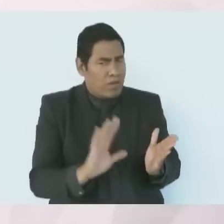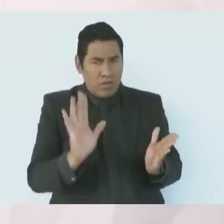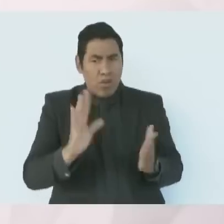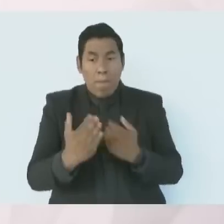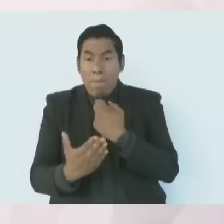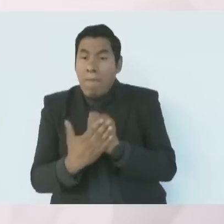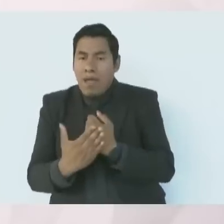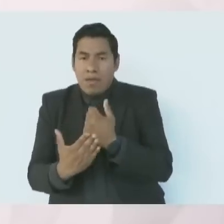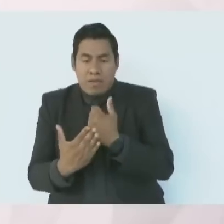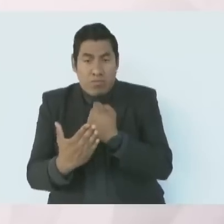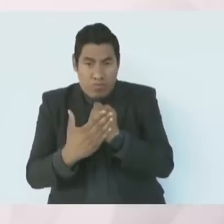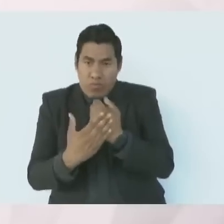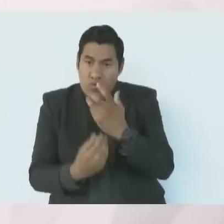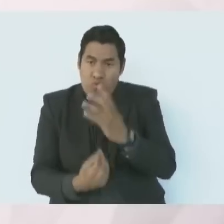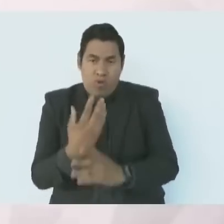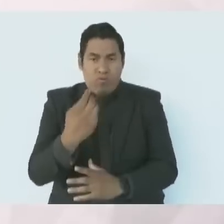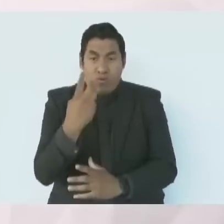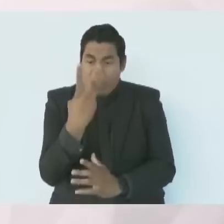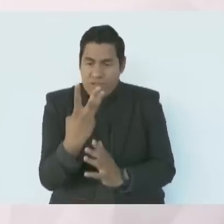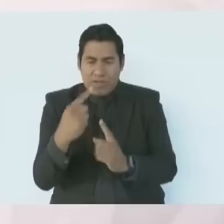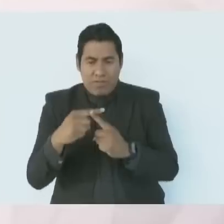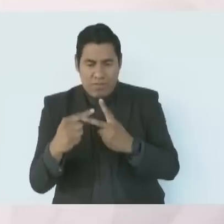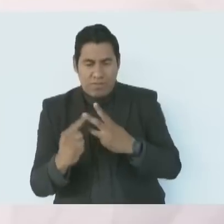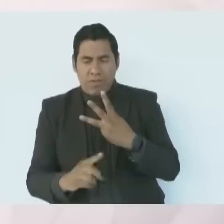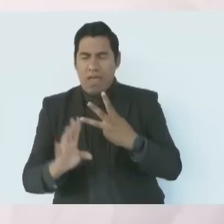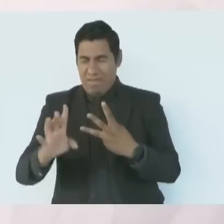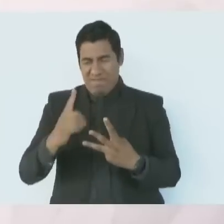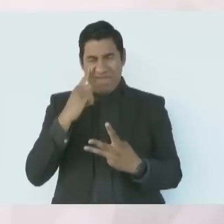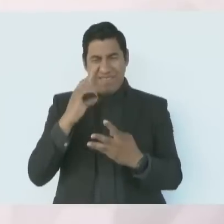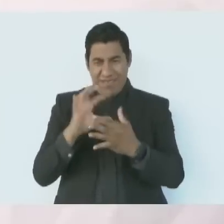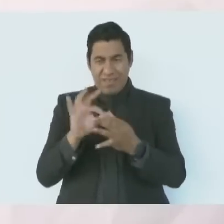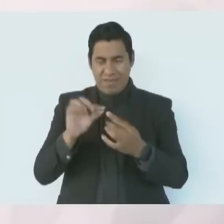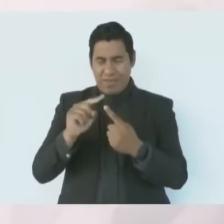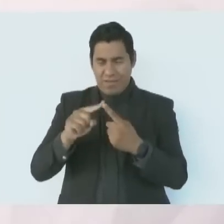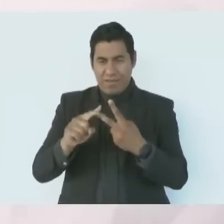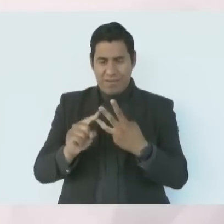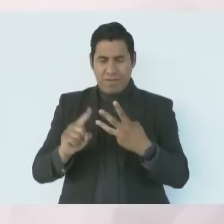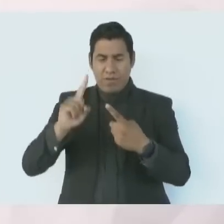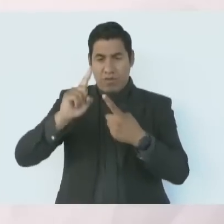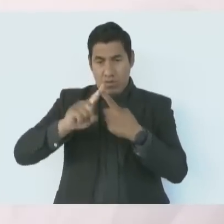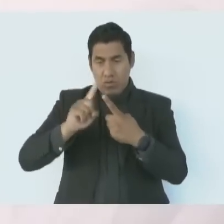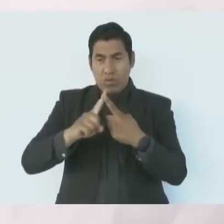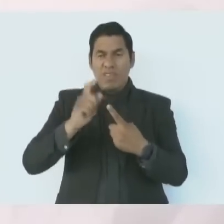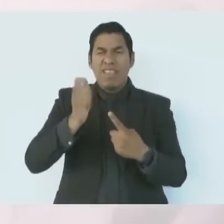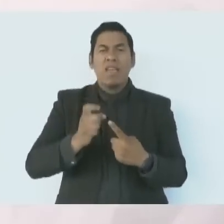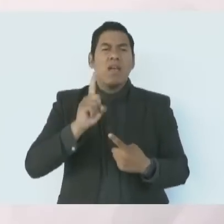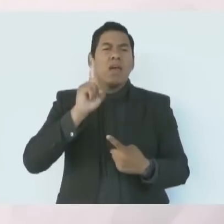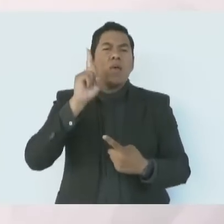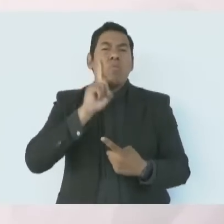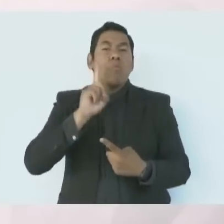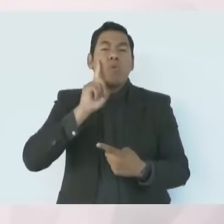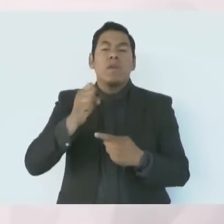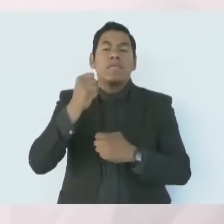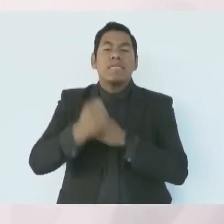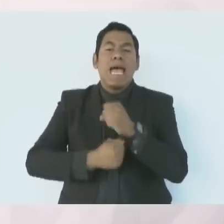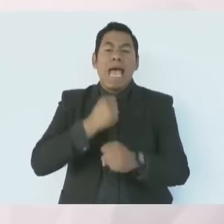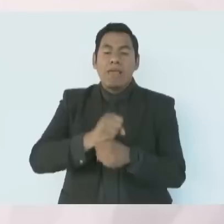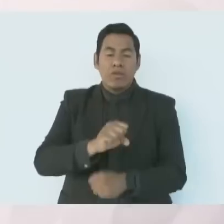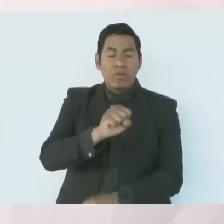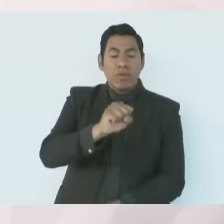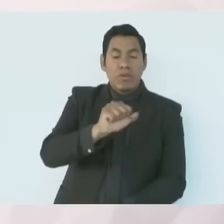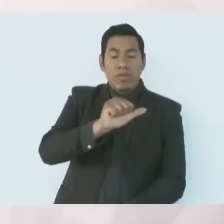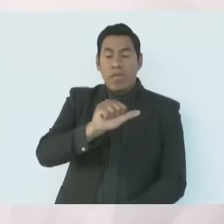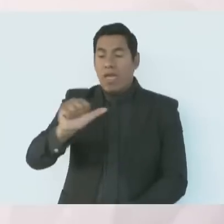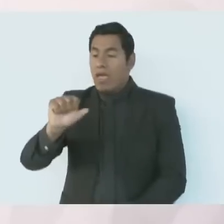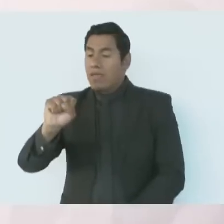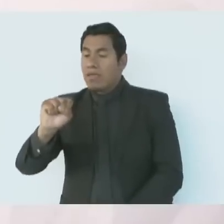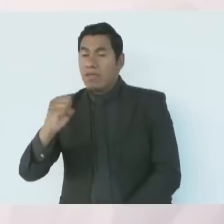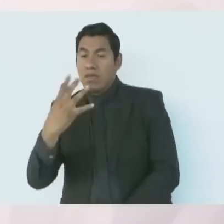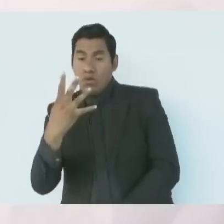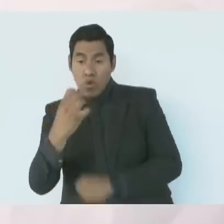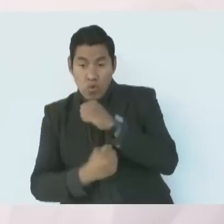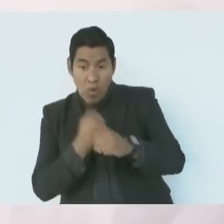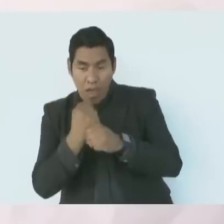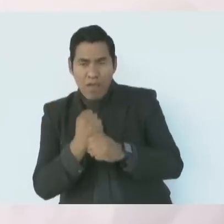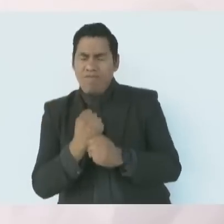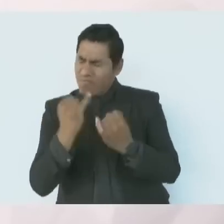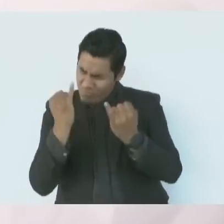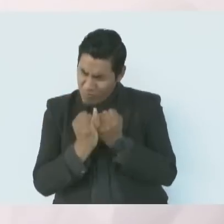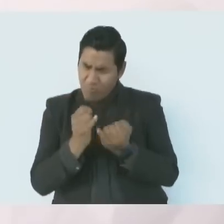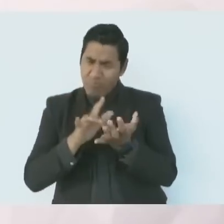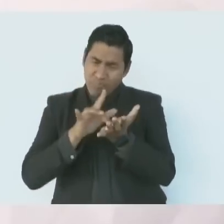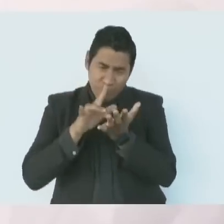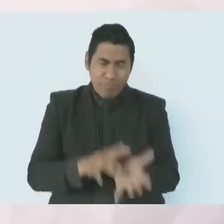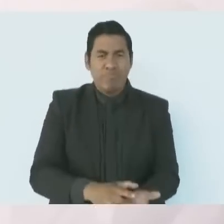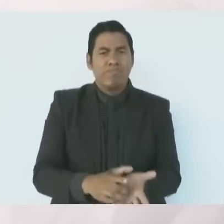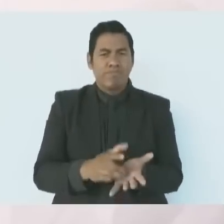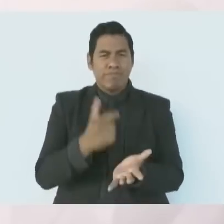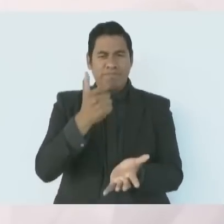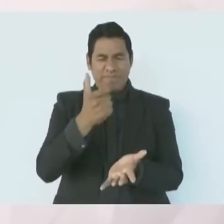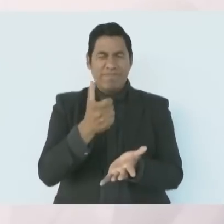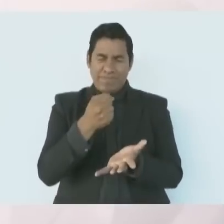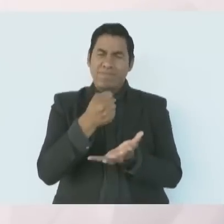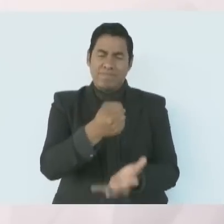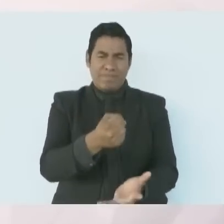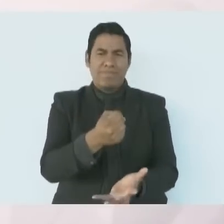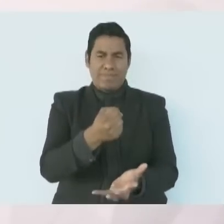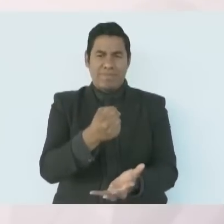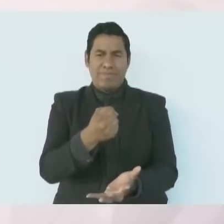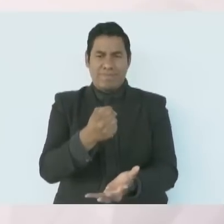nuevos de bienestar el primero apoyo a todas las mujeres de 60 a 64 años de [Aplausos]